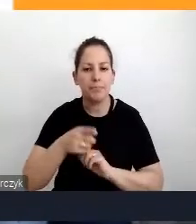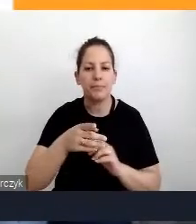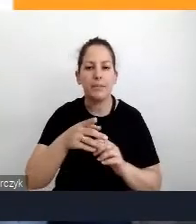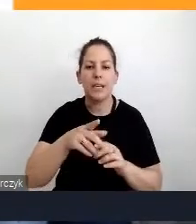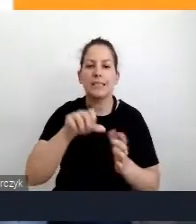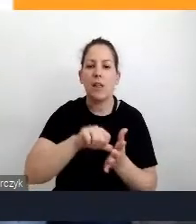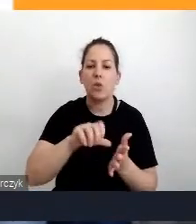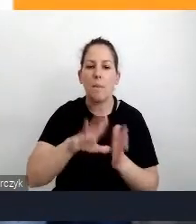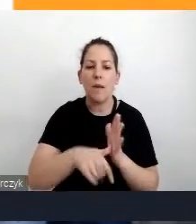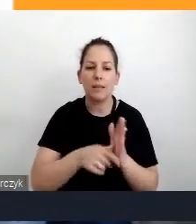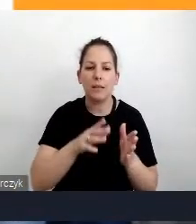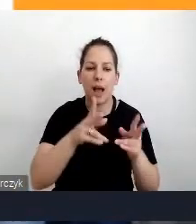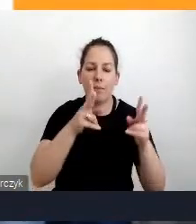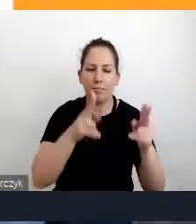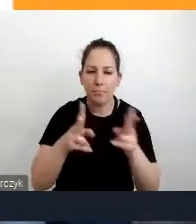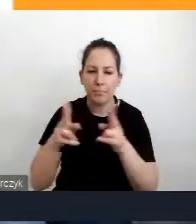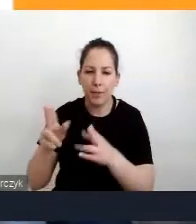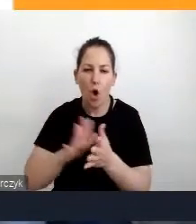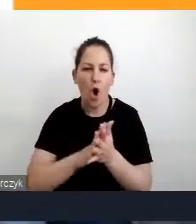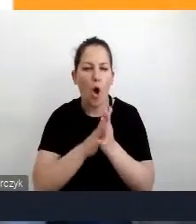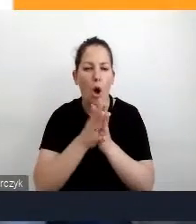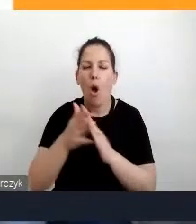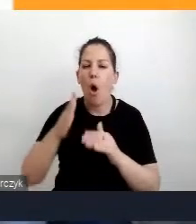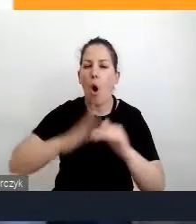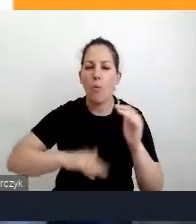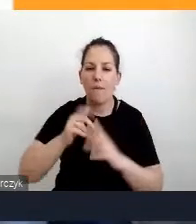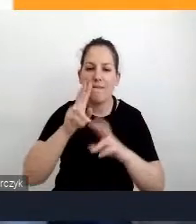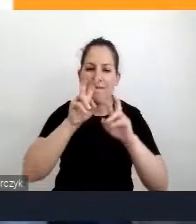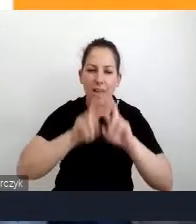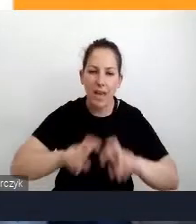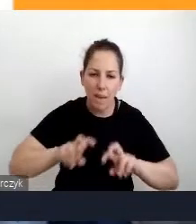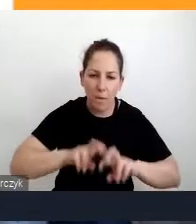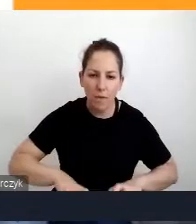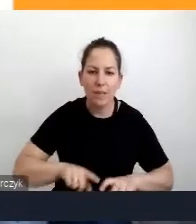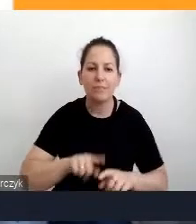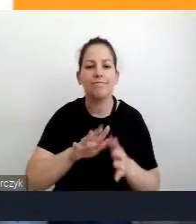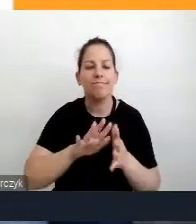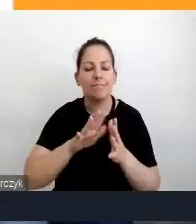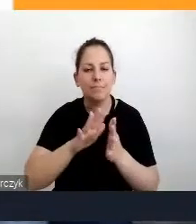po to, żeby odbudować, wyremontować, zrewitalizować starówkę,